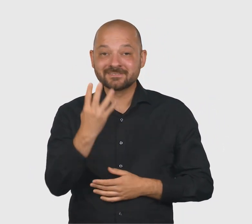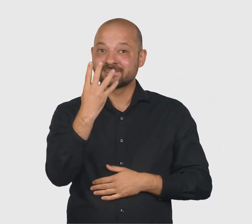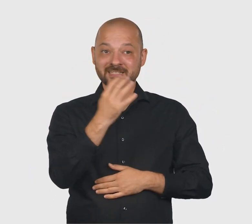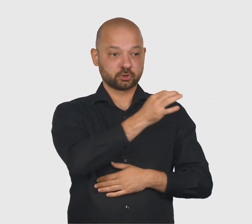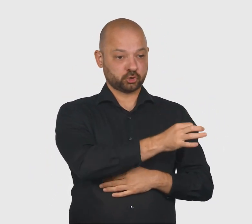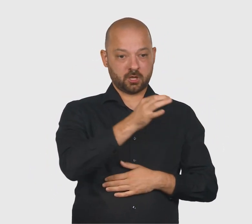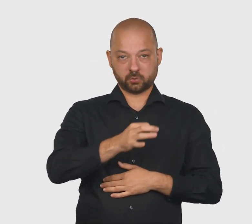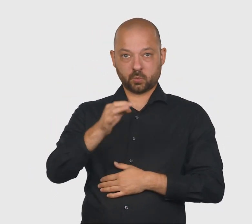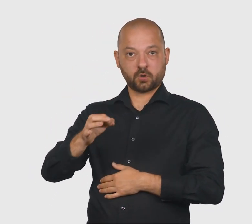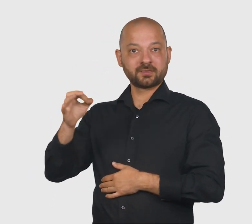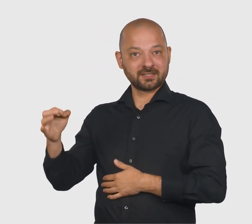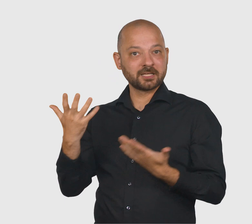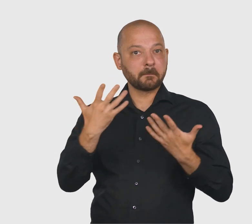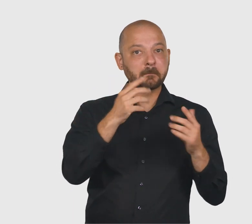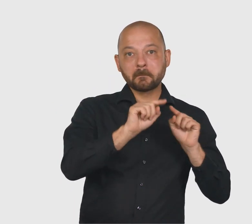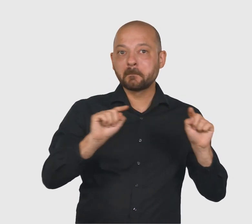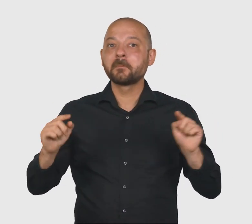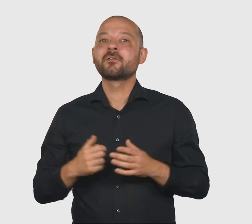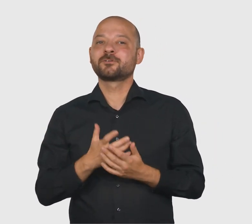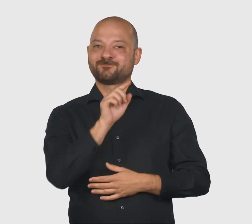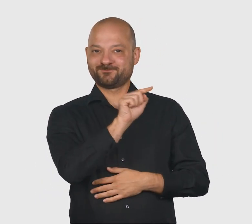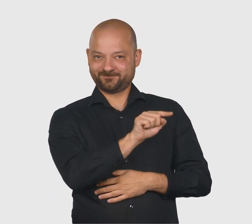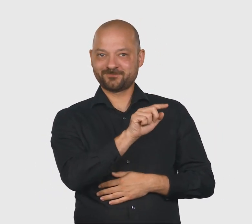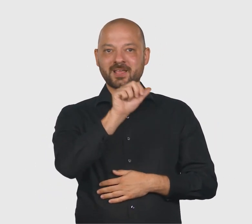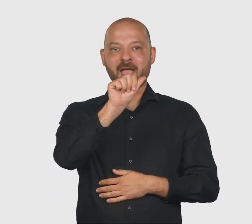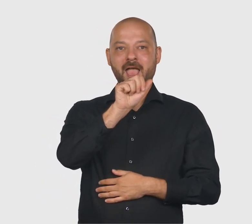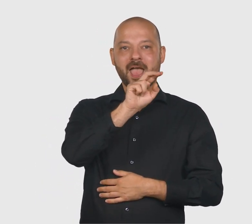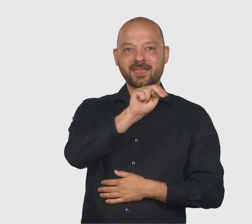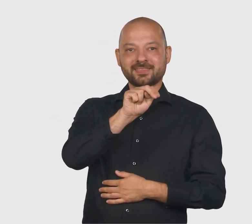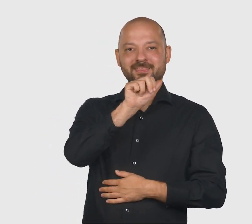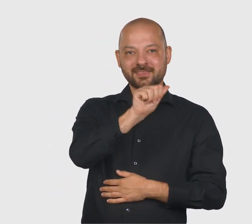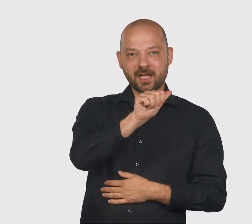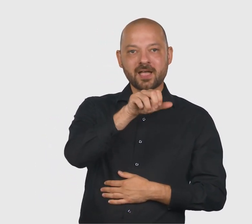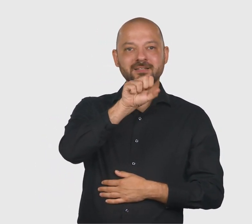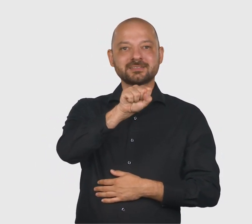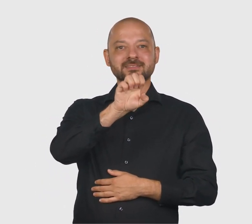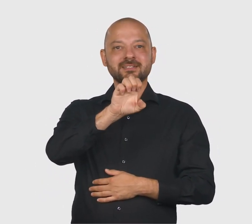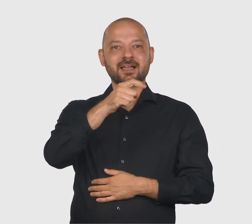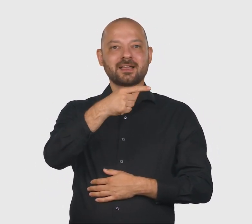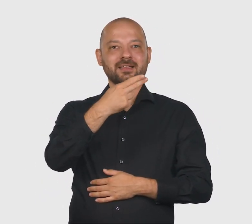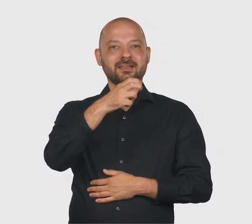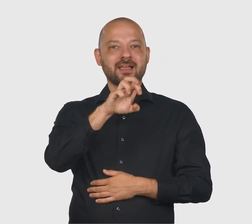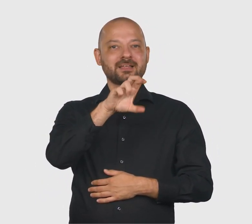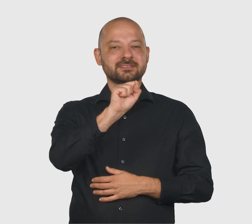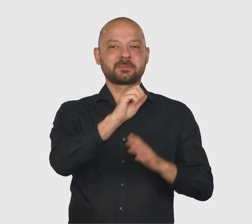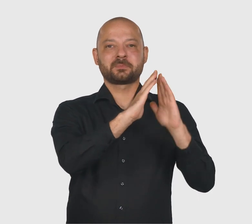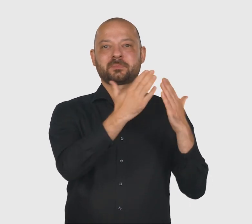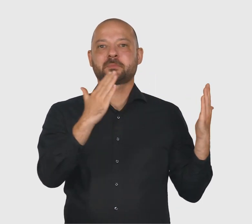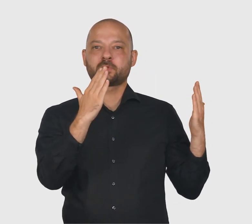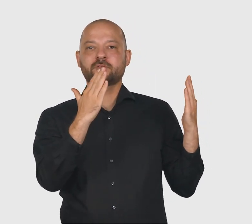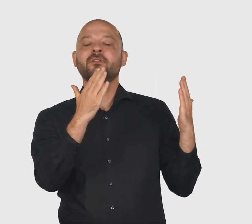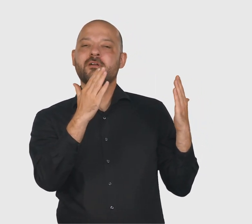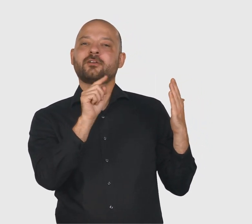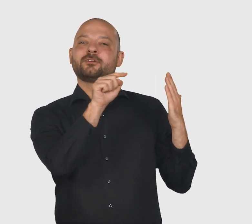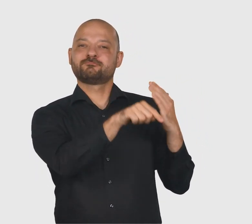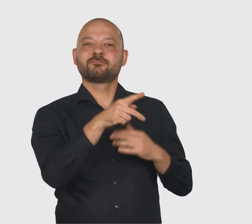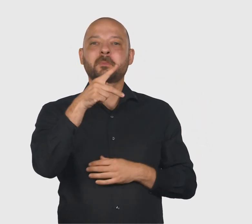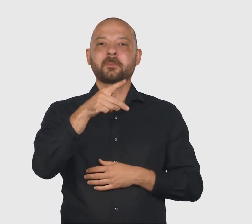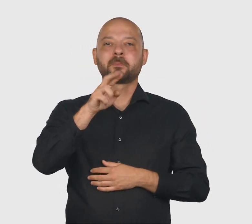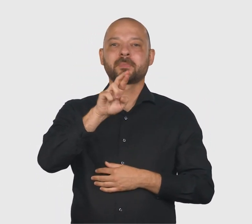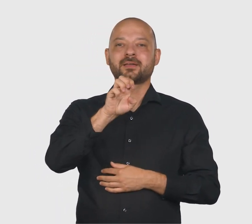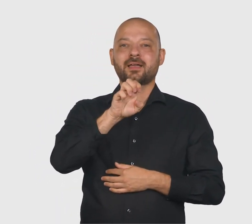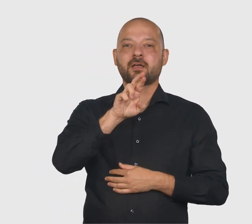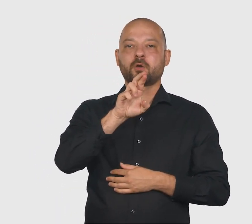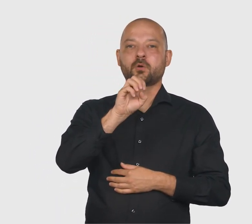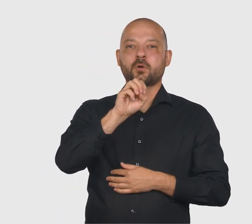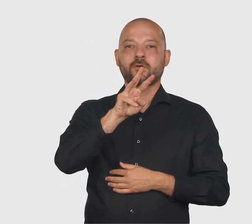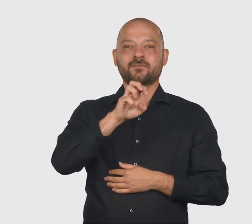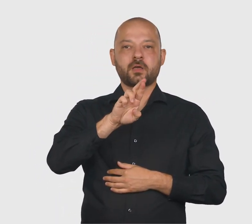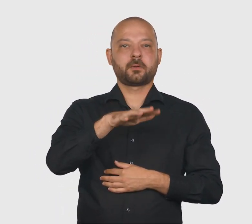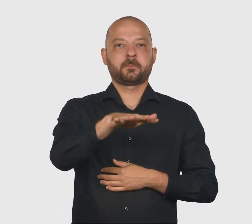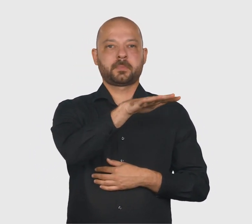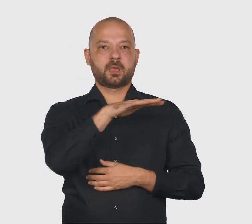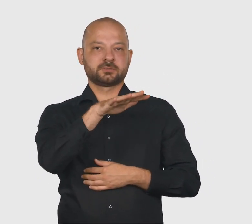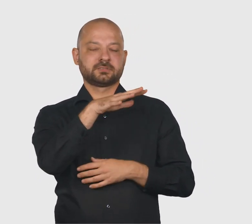Die Anna-Seghers-Bibliothek befindet sich am Prerower Platz